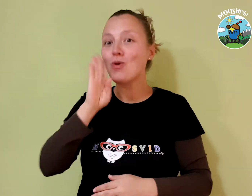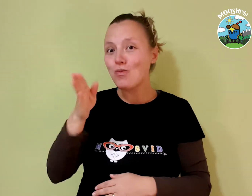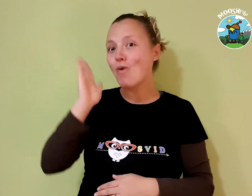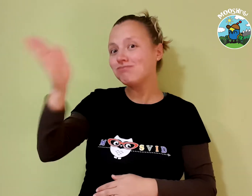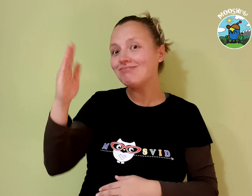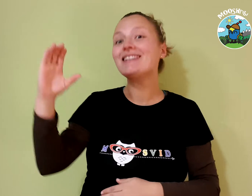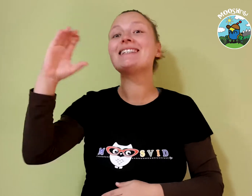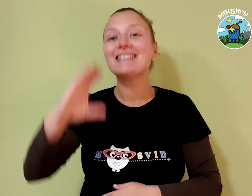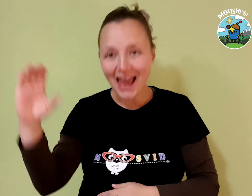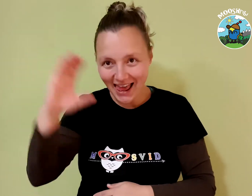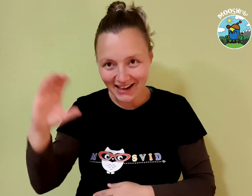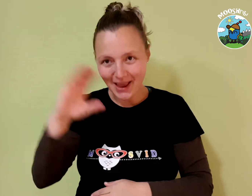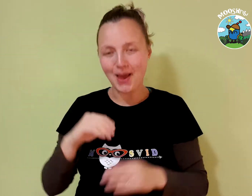Odpravili se bomo v Celje.